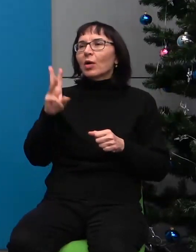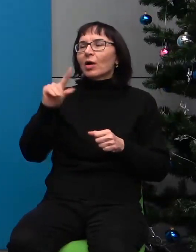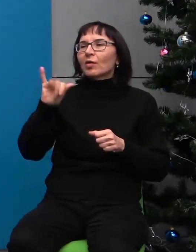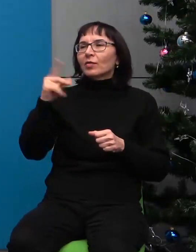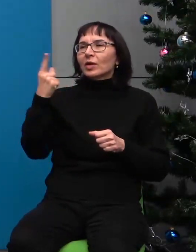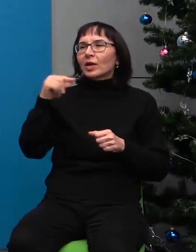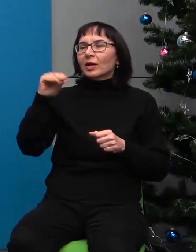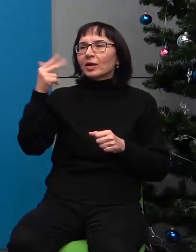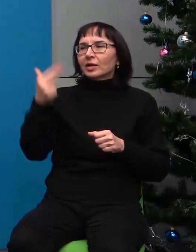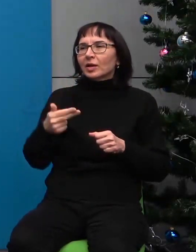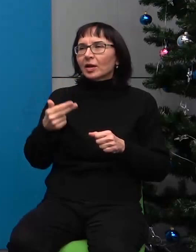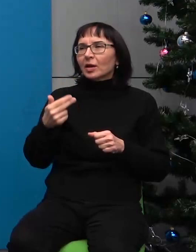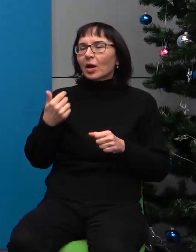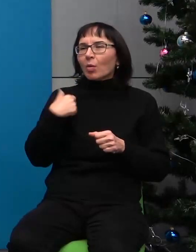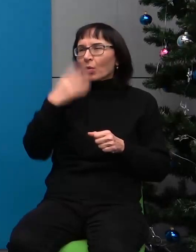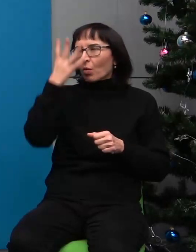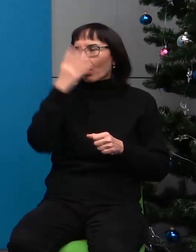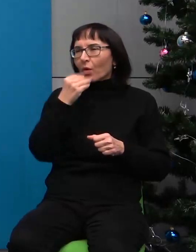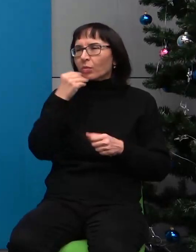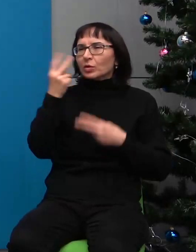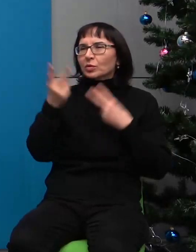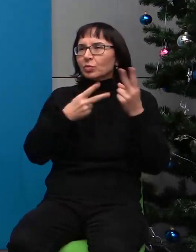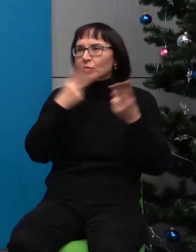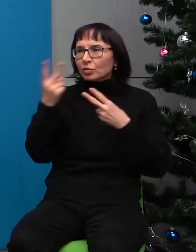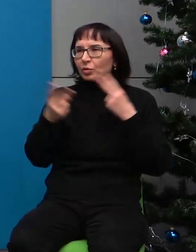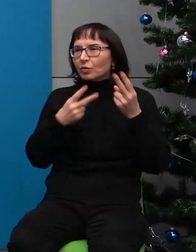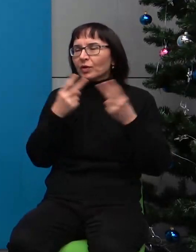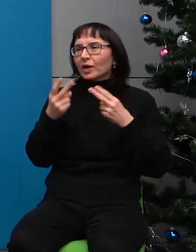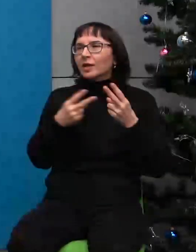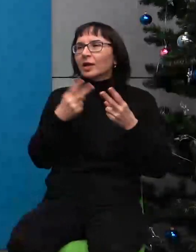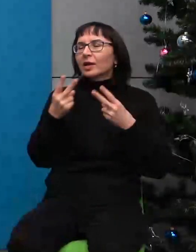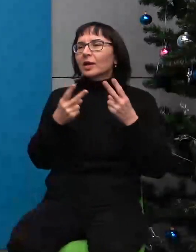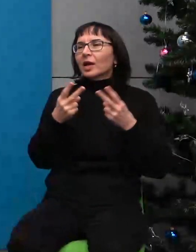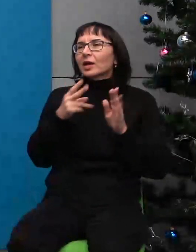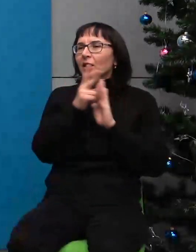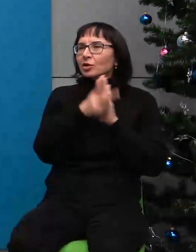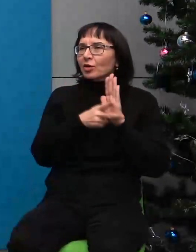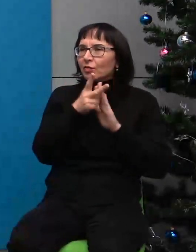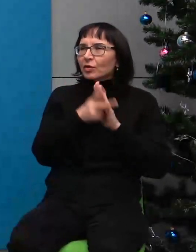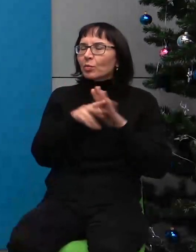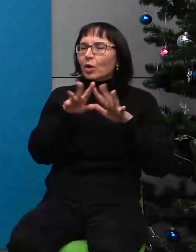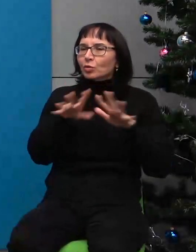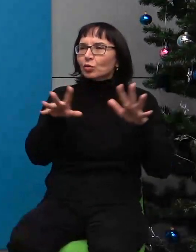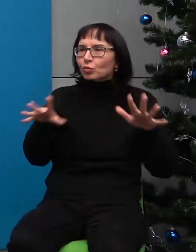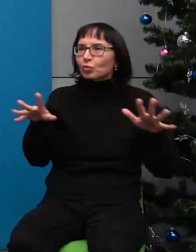I chyba Helen Mirren w ogóle gra główną rolę w tym filmie. I tam właśnie jest jedna scena,